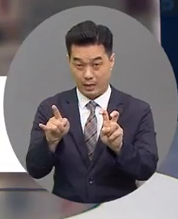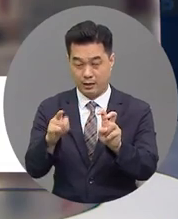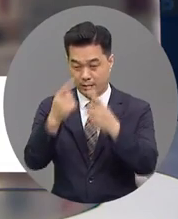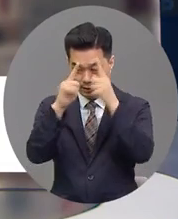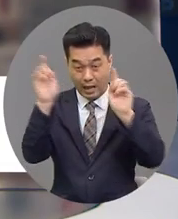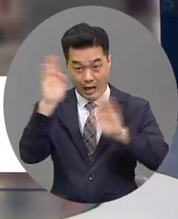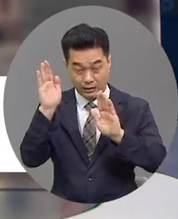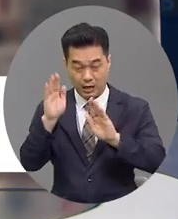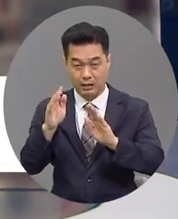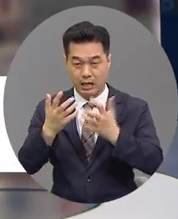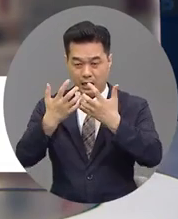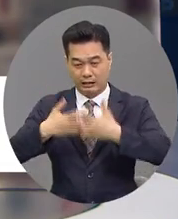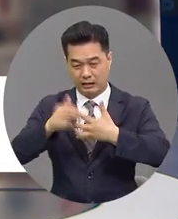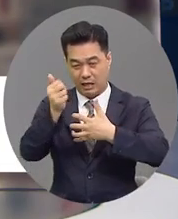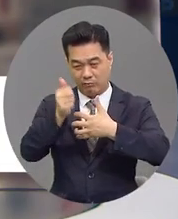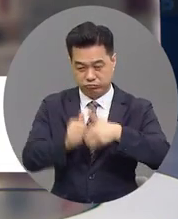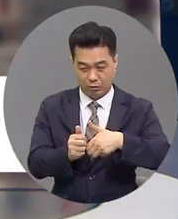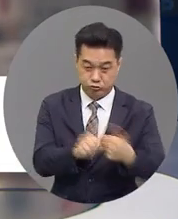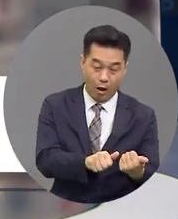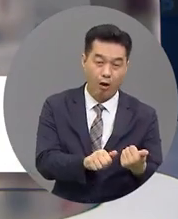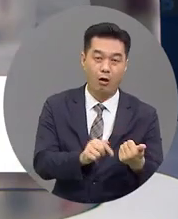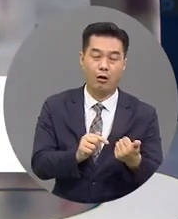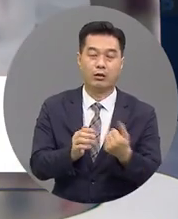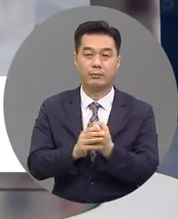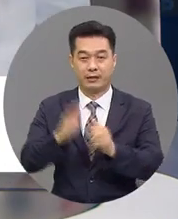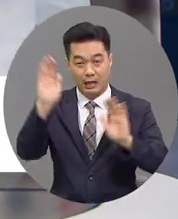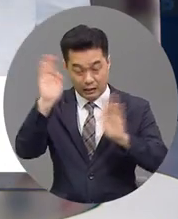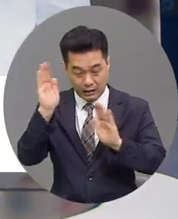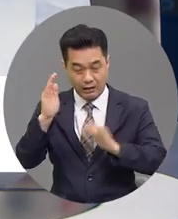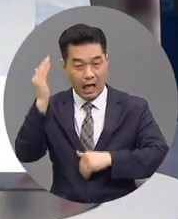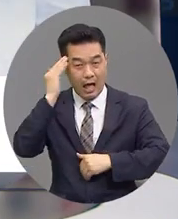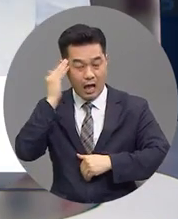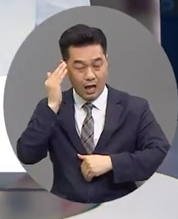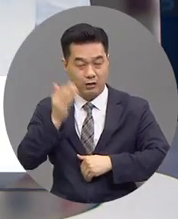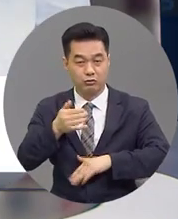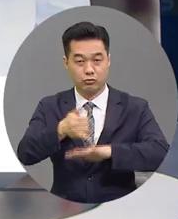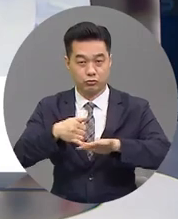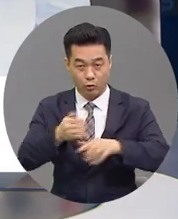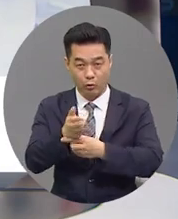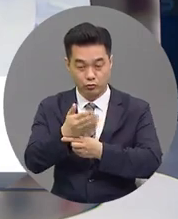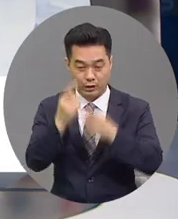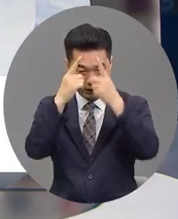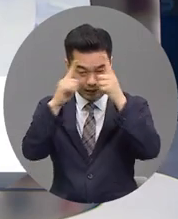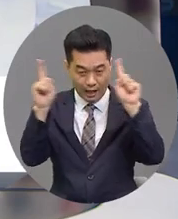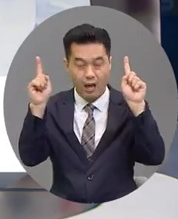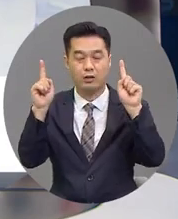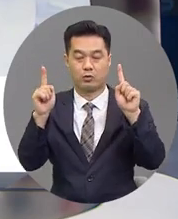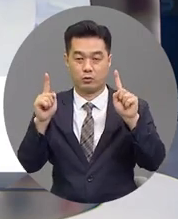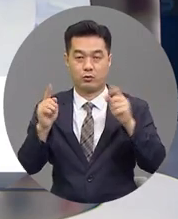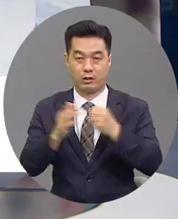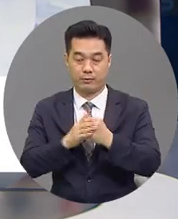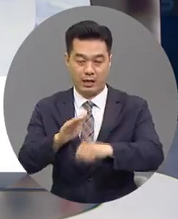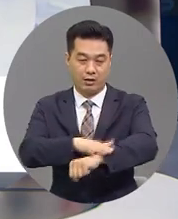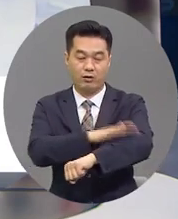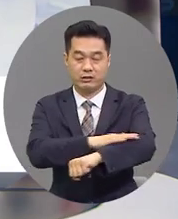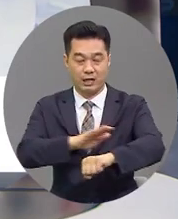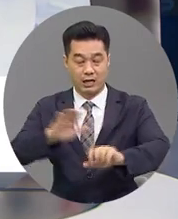(앵커) 화훼농가에서 일하던 20살대학생이 기계에 끼어서 숨졌다는 소식 어제 전해드렸는데요. 이 학생은 한국농수산대학교 소속으로 농가에서 현장 실습을 하다가 사고를